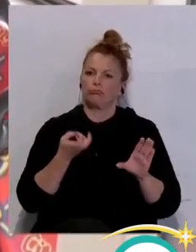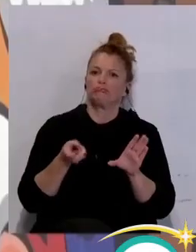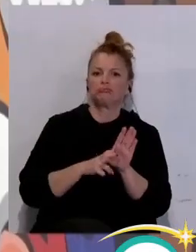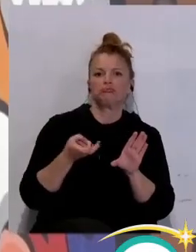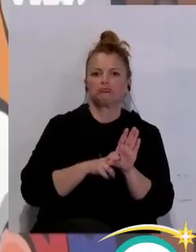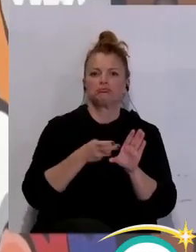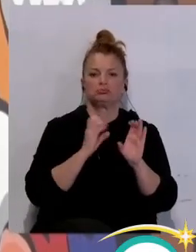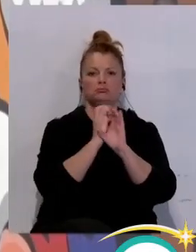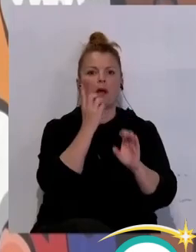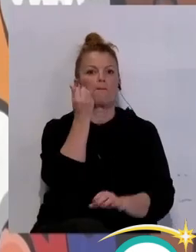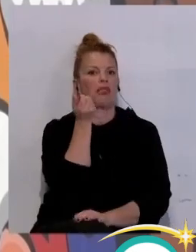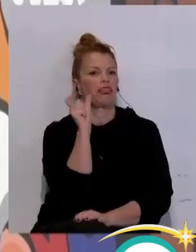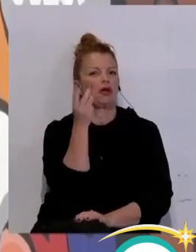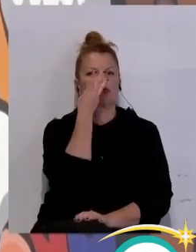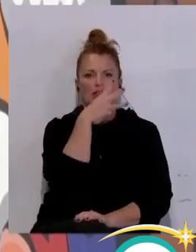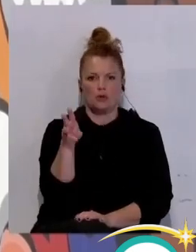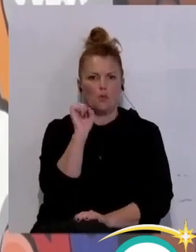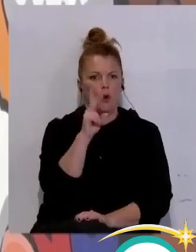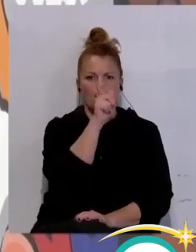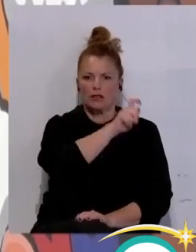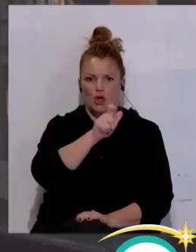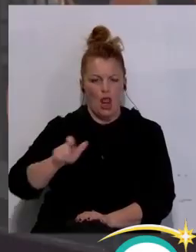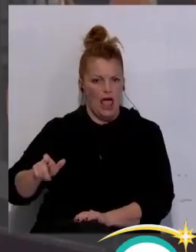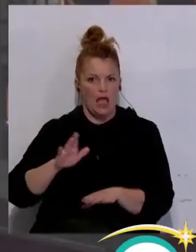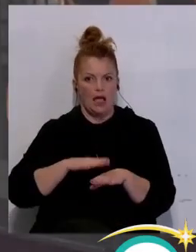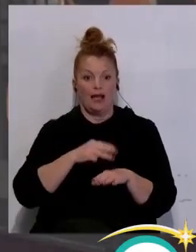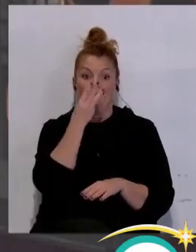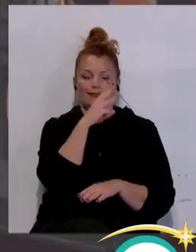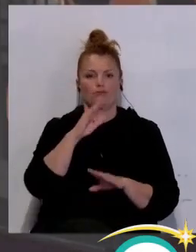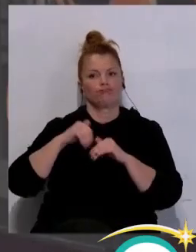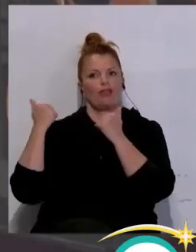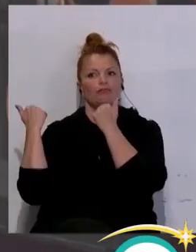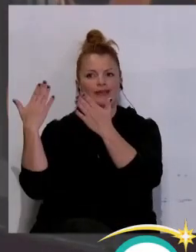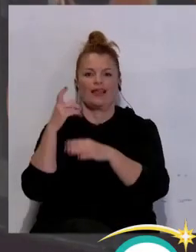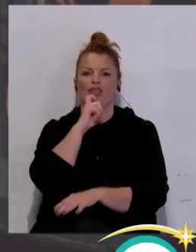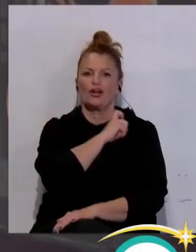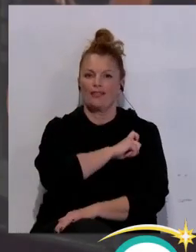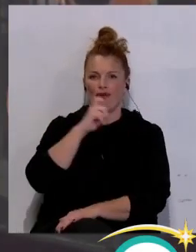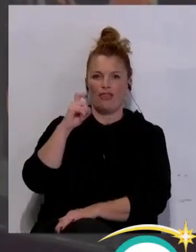un precio de 3 por persona que irá destinado de manera íntegra a la fundación pequeño deseo y al